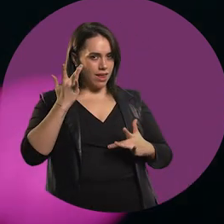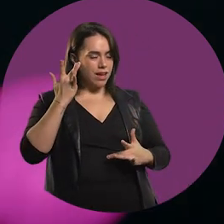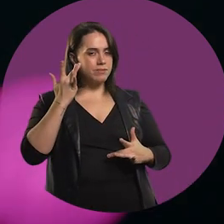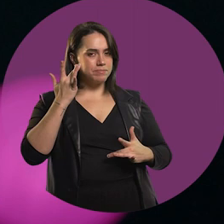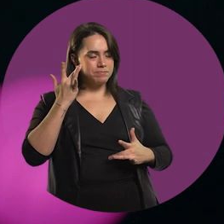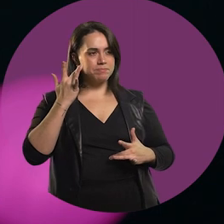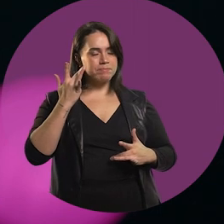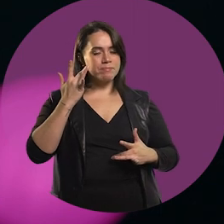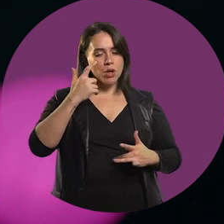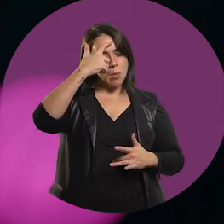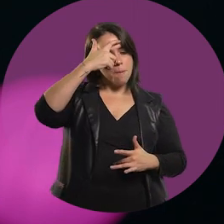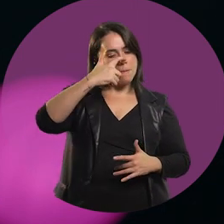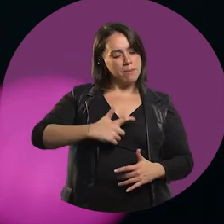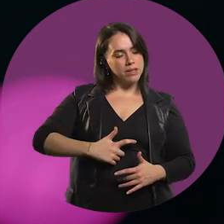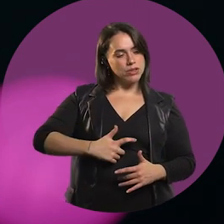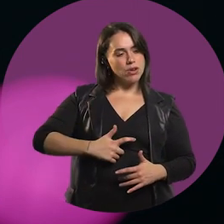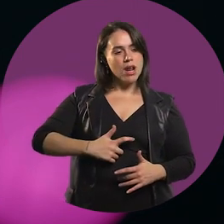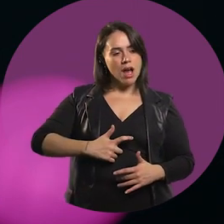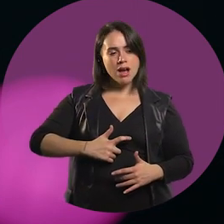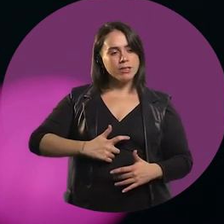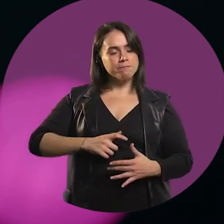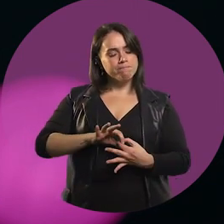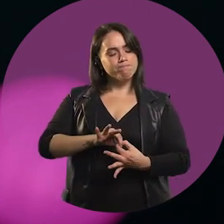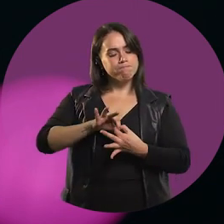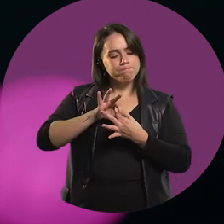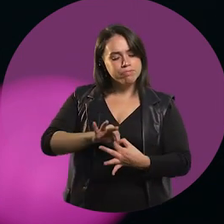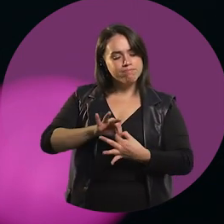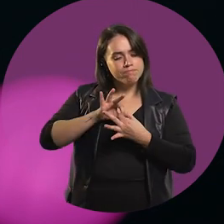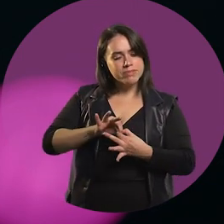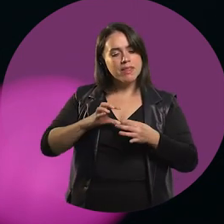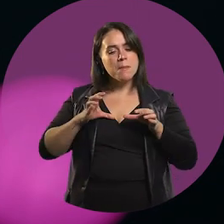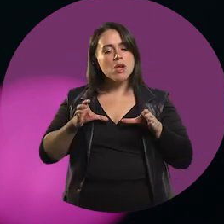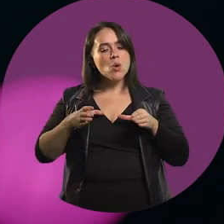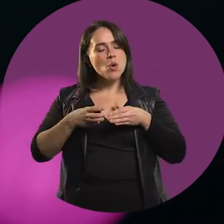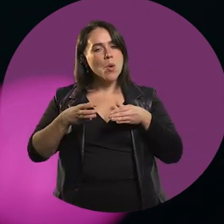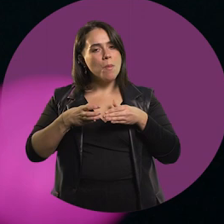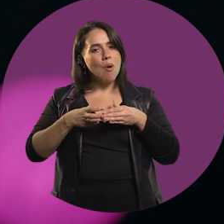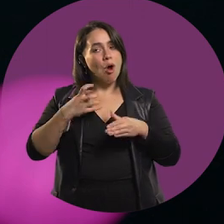como persona muy hija de mi generación y de mi cultura.